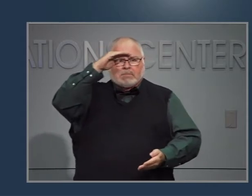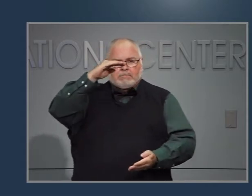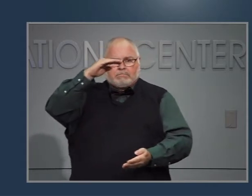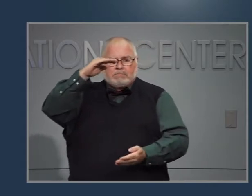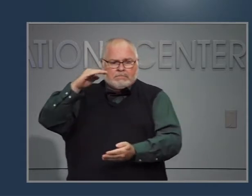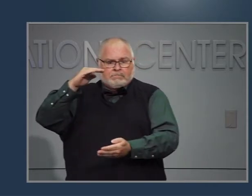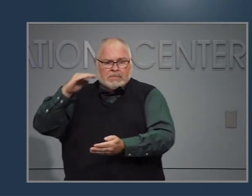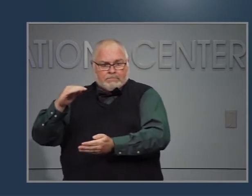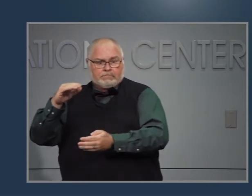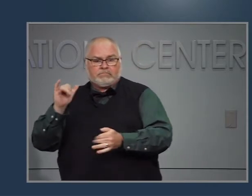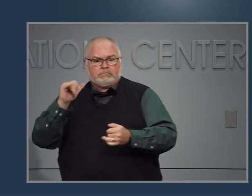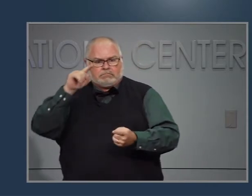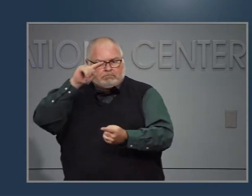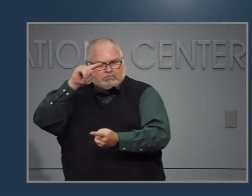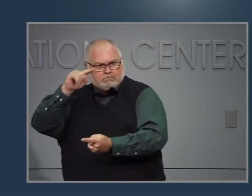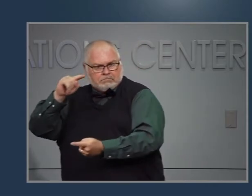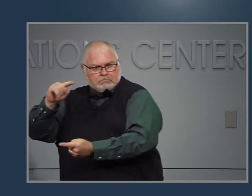antes de poder controlarlos.